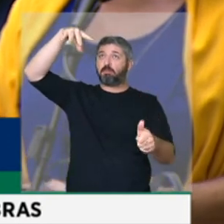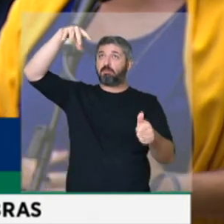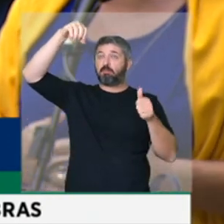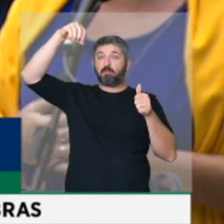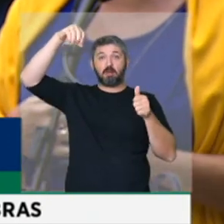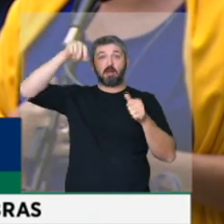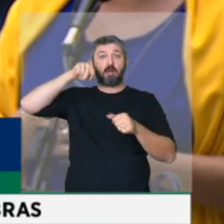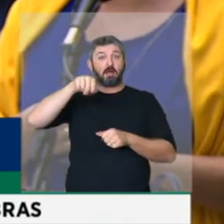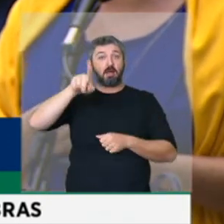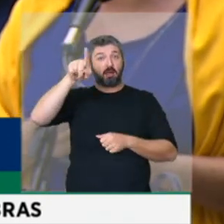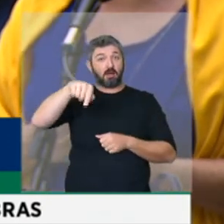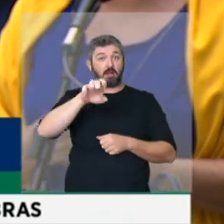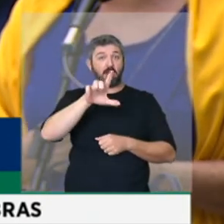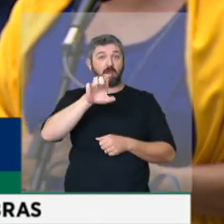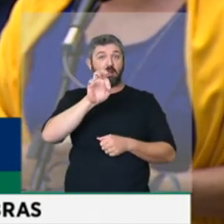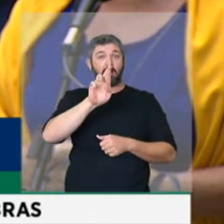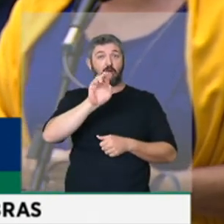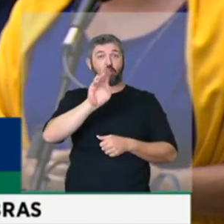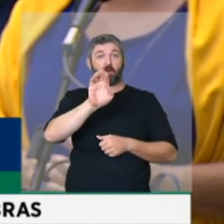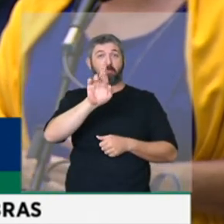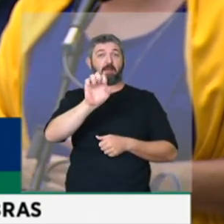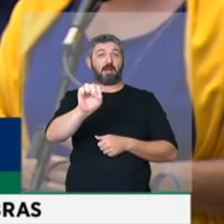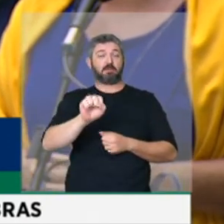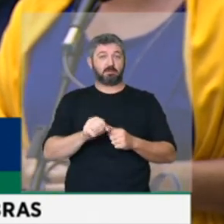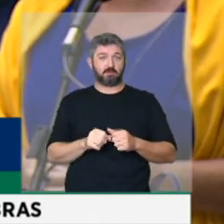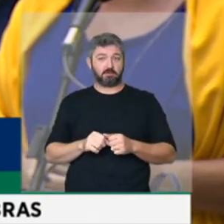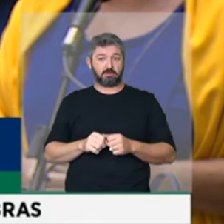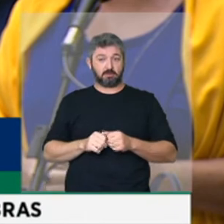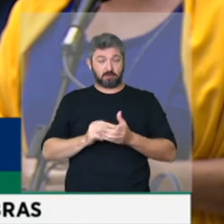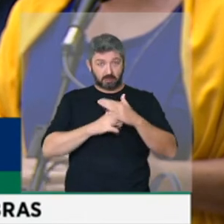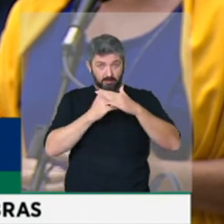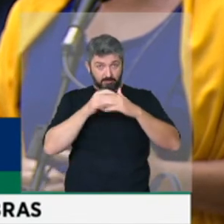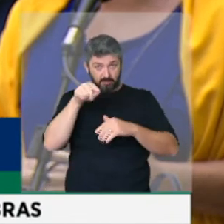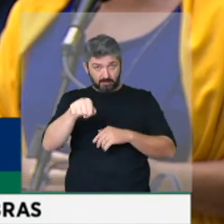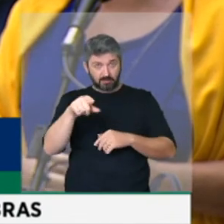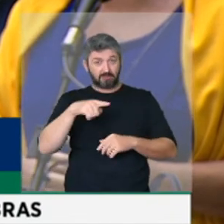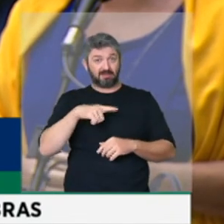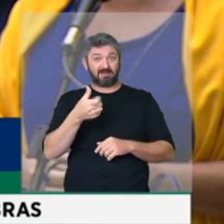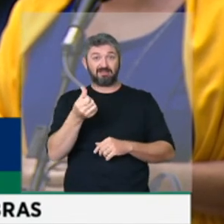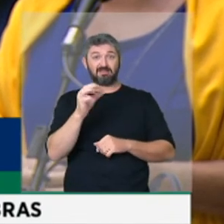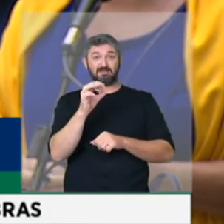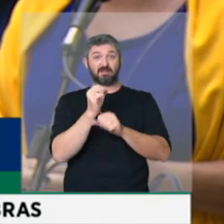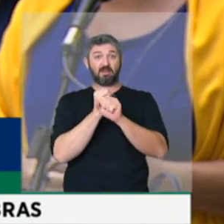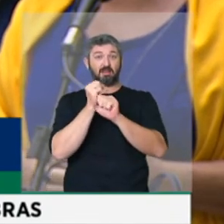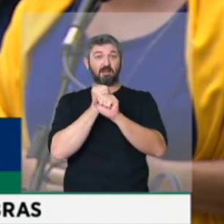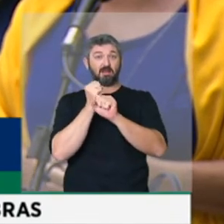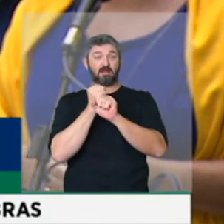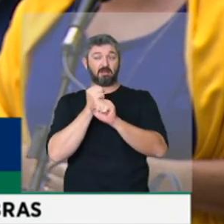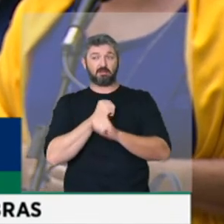A TER... GELADEIRA PASSARAM A TER ELETRODOMÀSTICO, PODER TER LUZ PARA ESTUDAR, SAÍRAM DO LAMPIÃO, DA LAMPARINA, DA